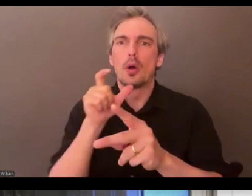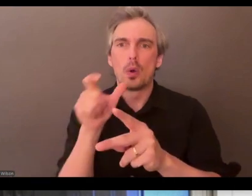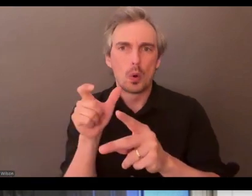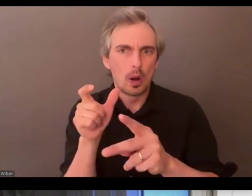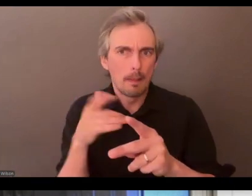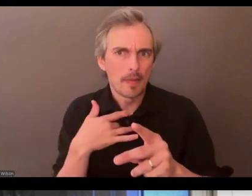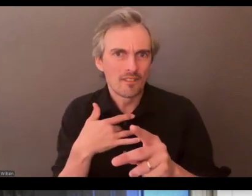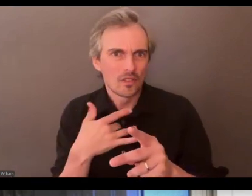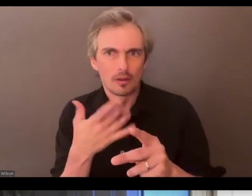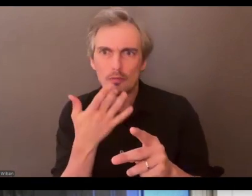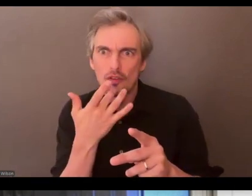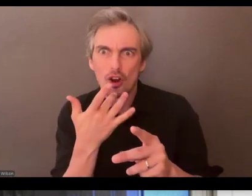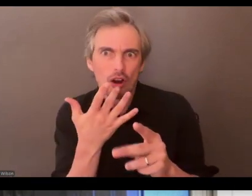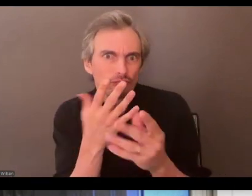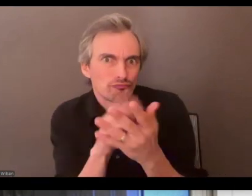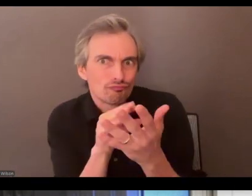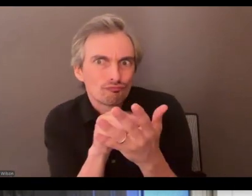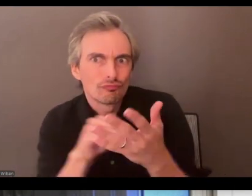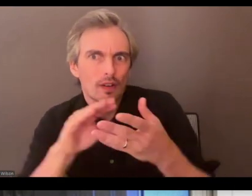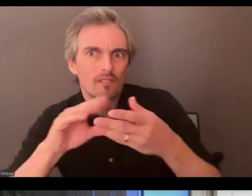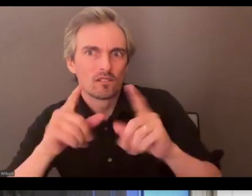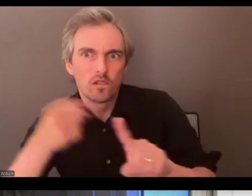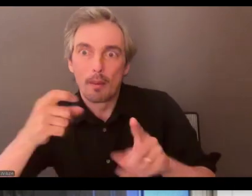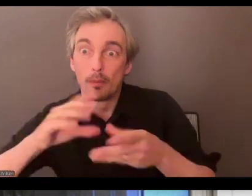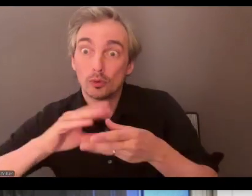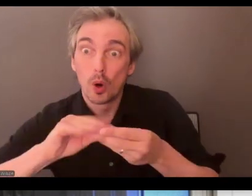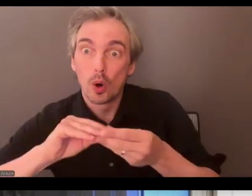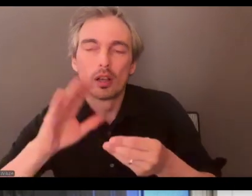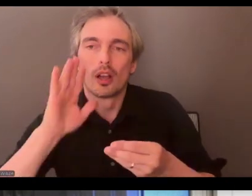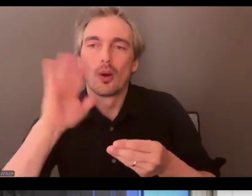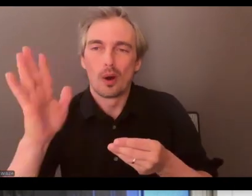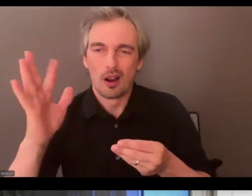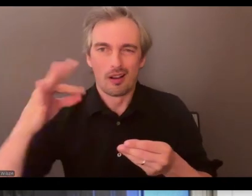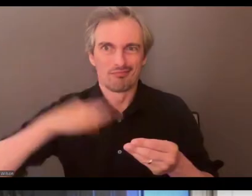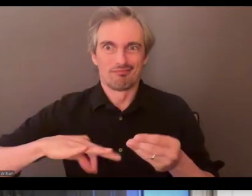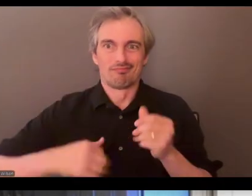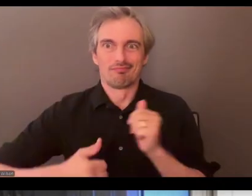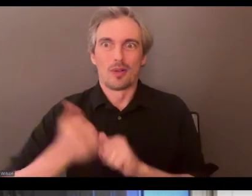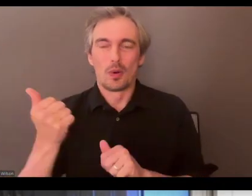アクセシブルなナラティブは、公平性を超えて効率性を優先します。